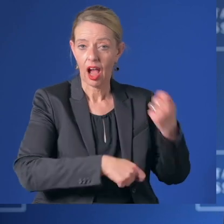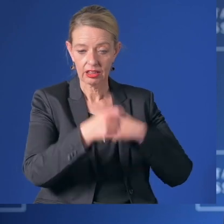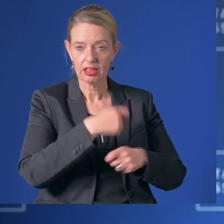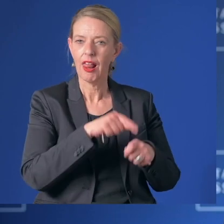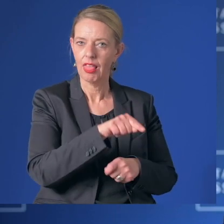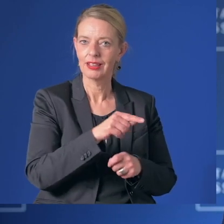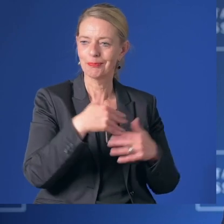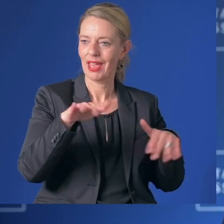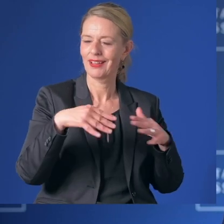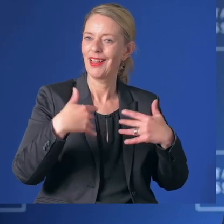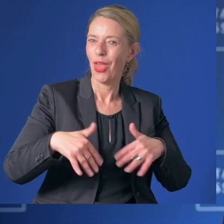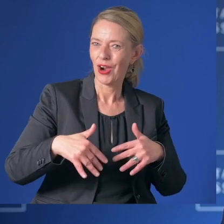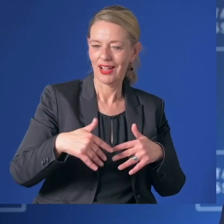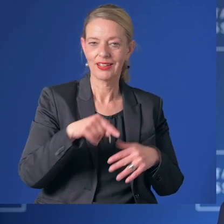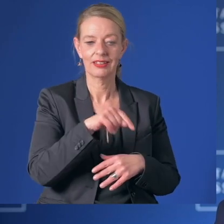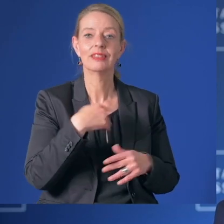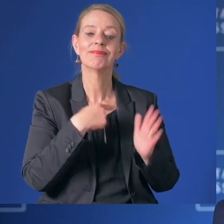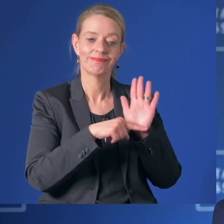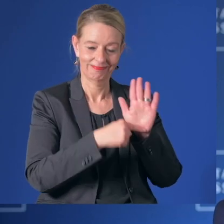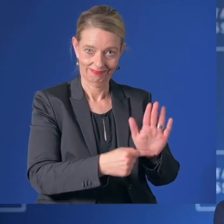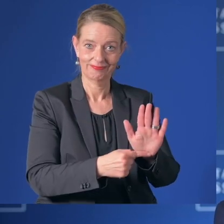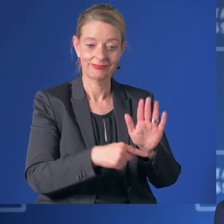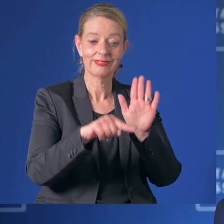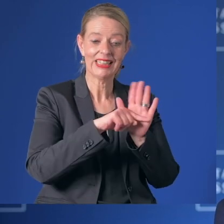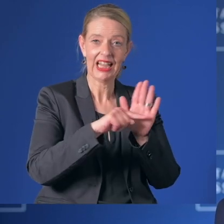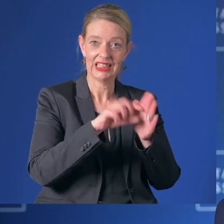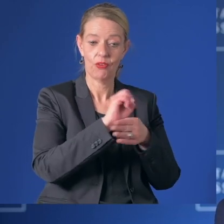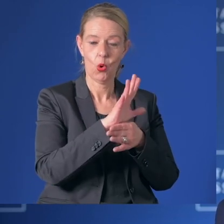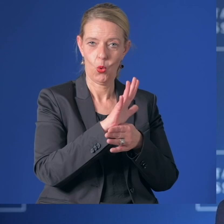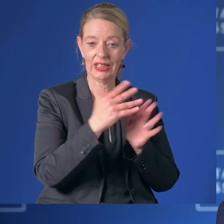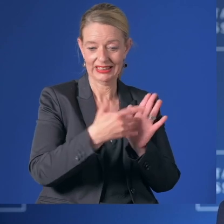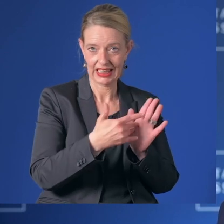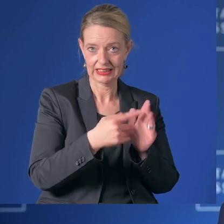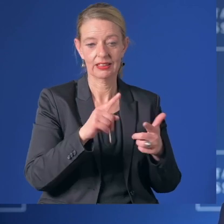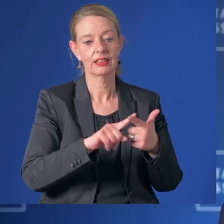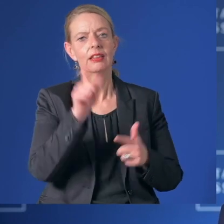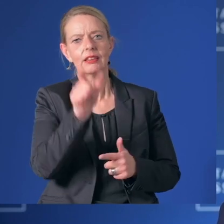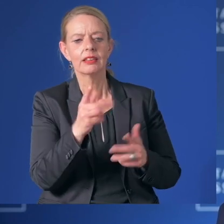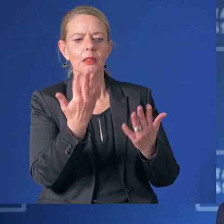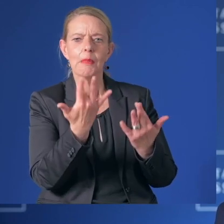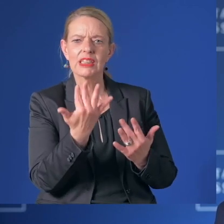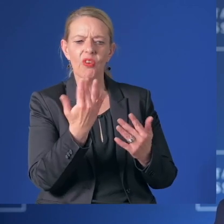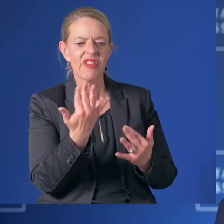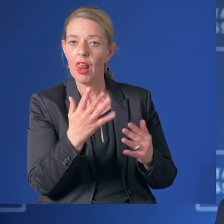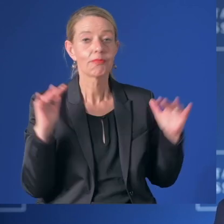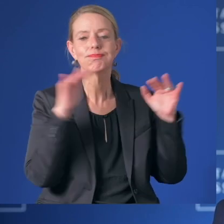Lockerungen, dass zwar noch unter Vorlage eines negativen Coronatests und einer Personenbeschränkung aber ohne